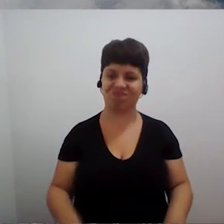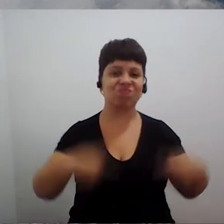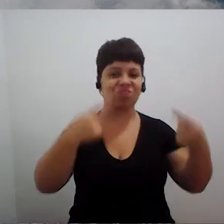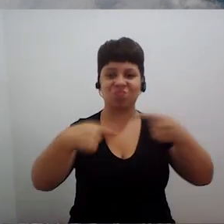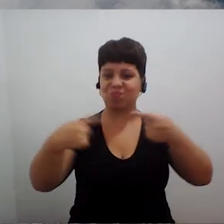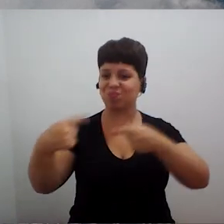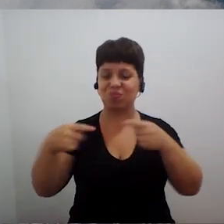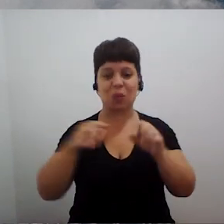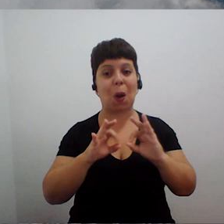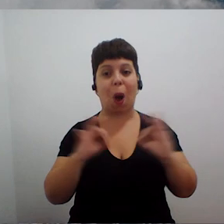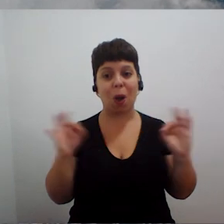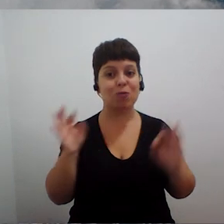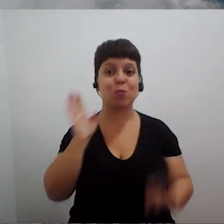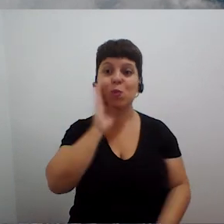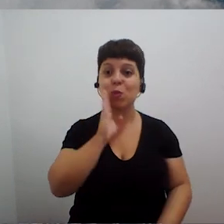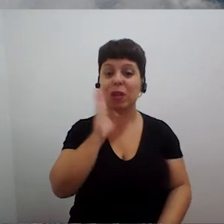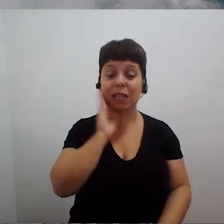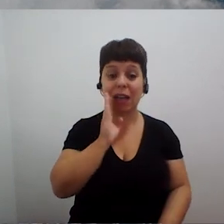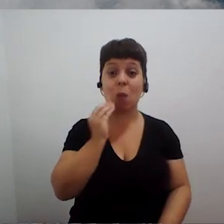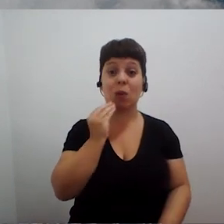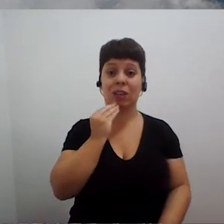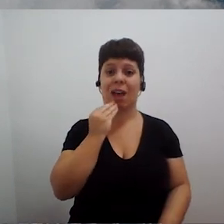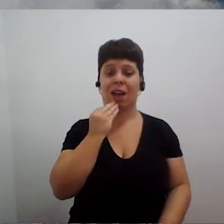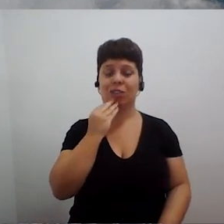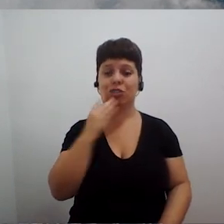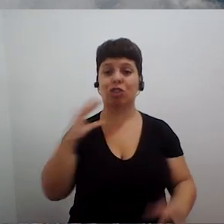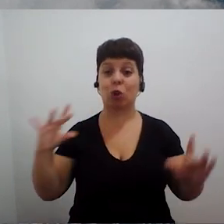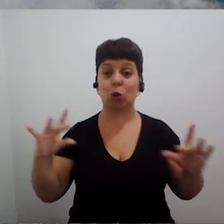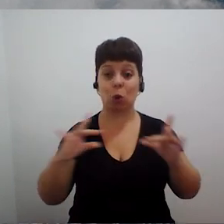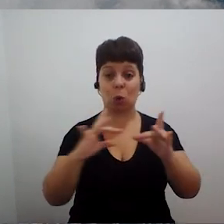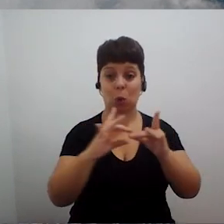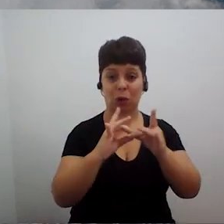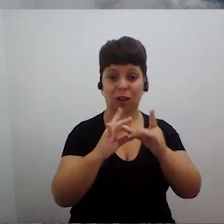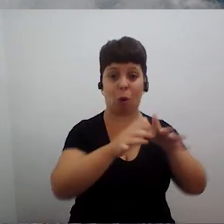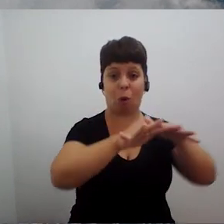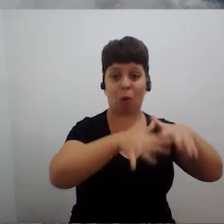Pessoal Incrível essa discussão foi muito bacana ter tido a oportunidade de fazer essa conexão entre o oceano e a fé